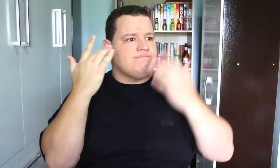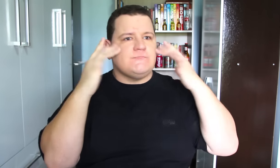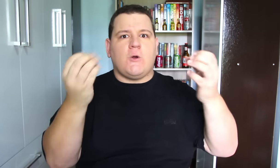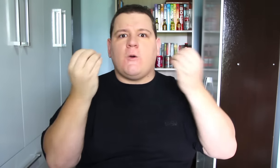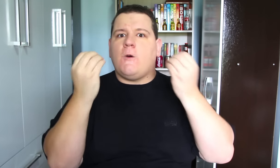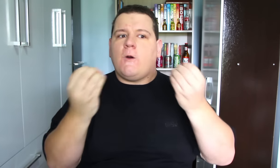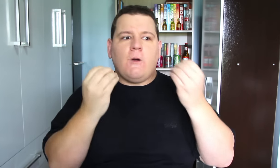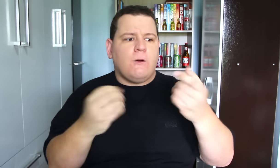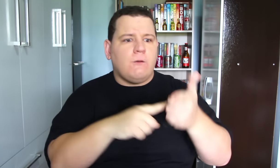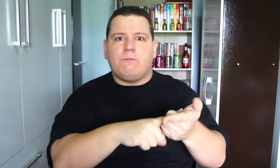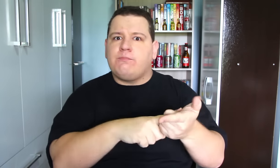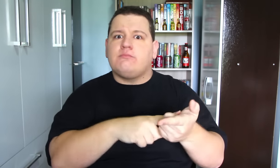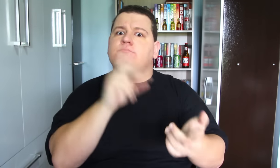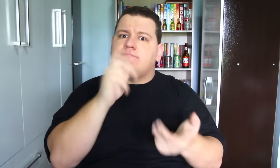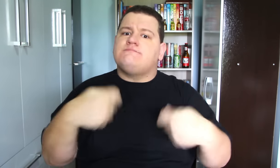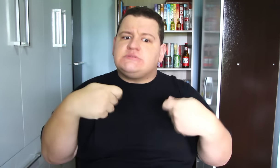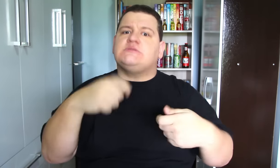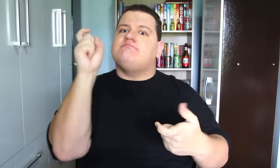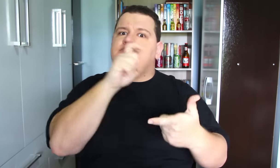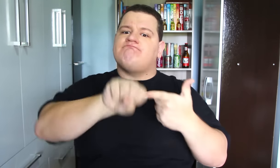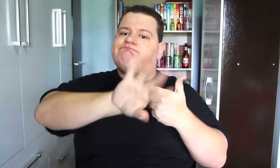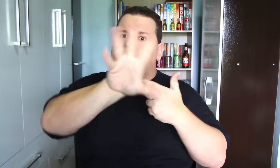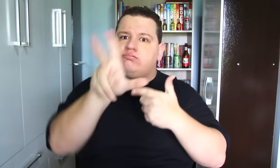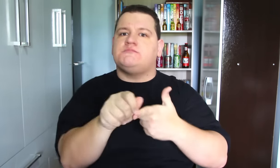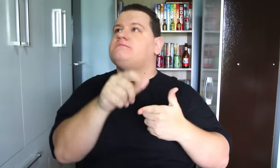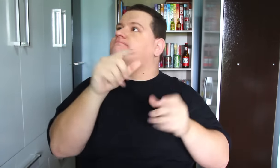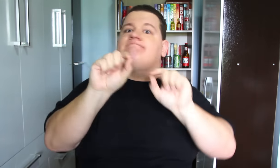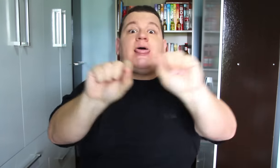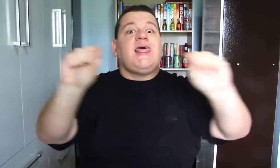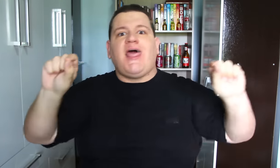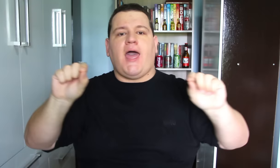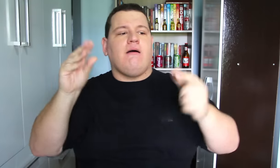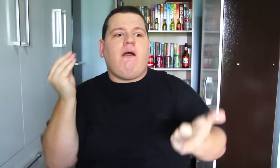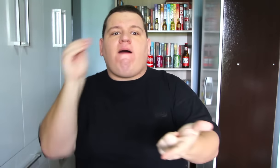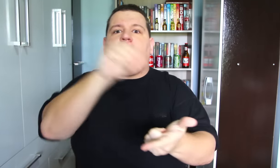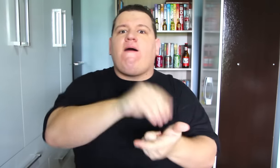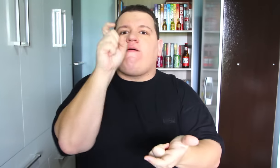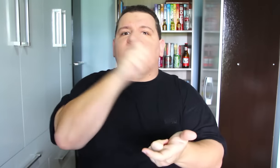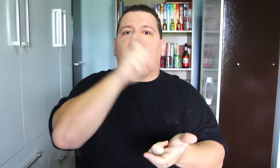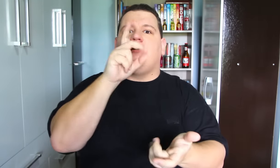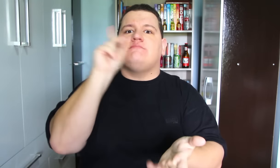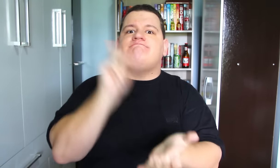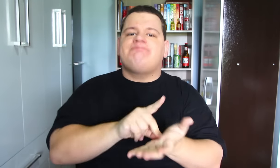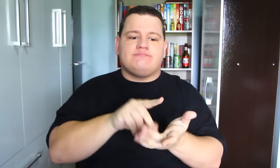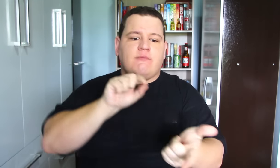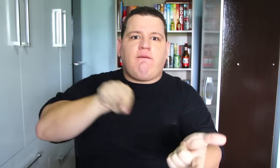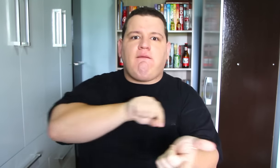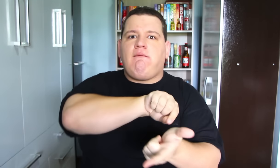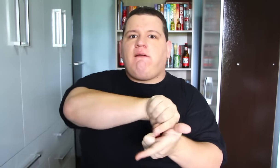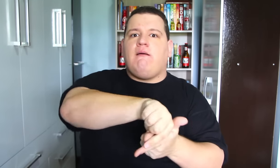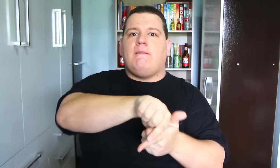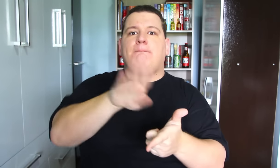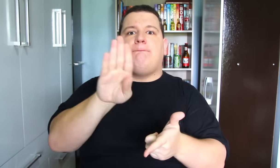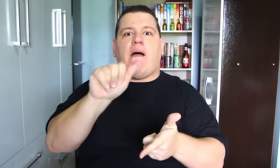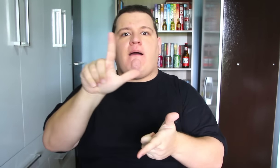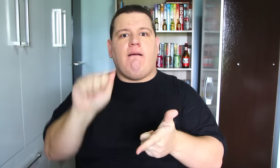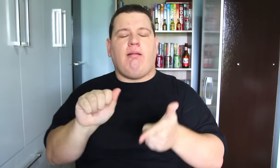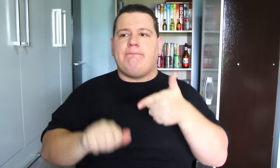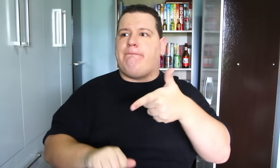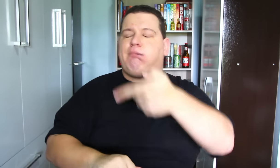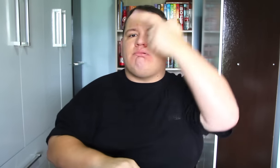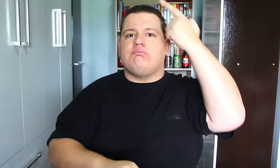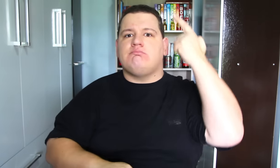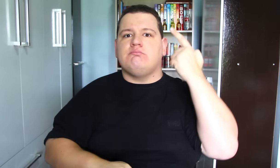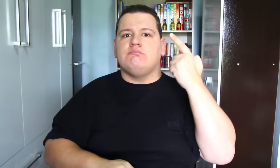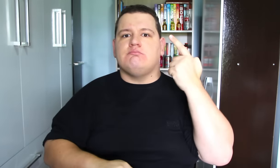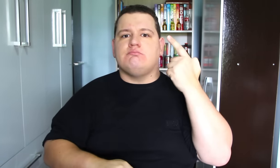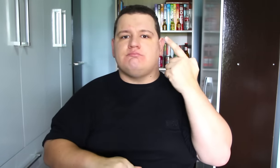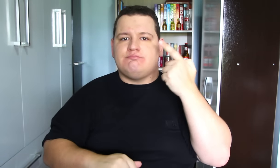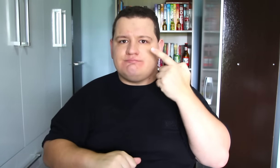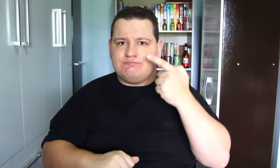Era para arma ser carregada de festim e não se sabe quem colocou a bala de verdade.